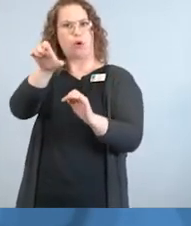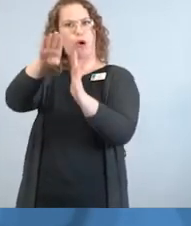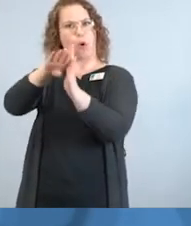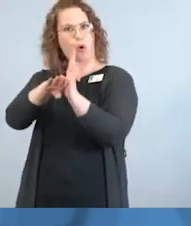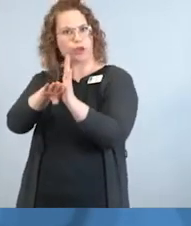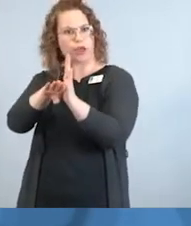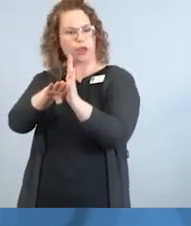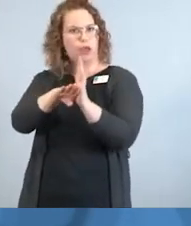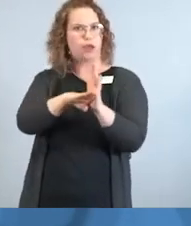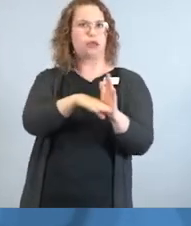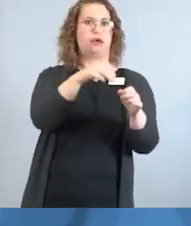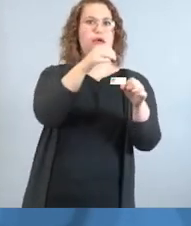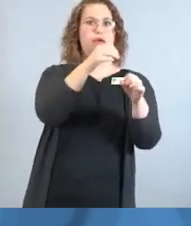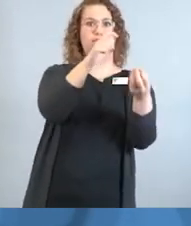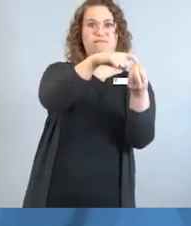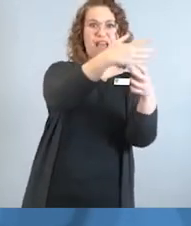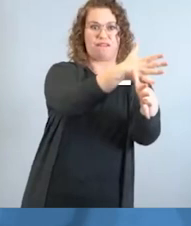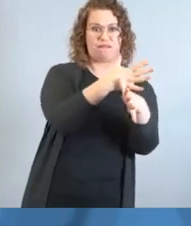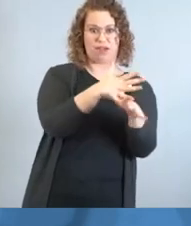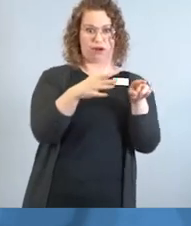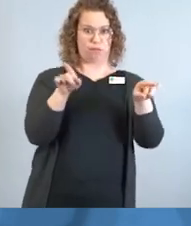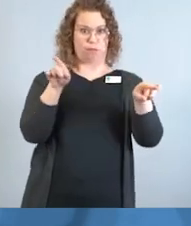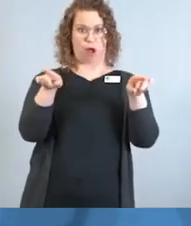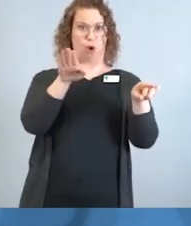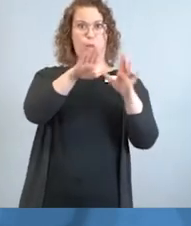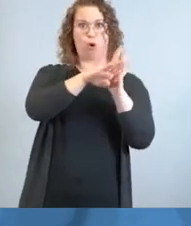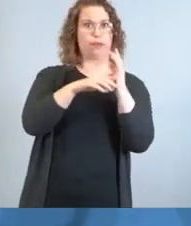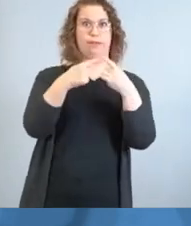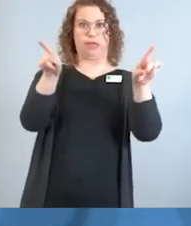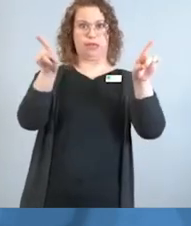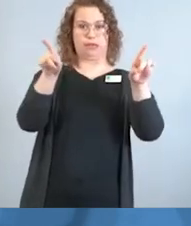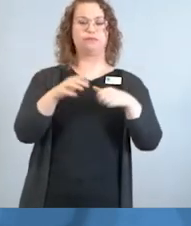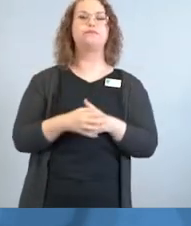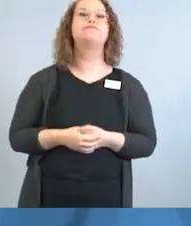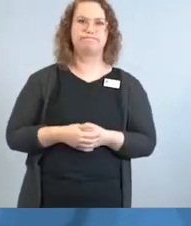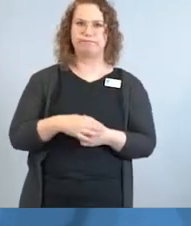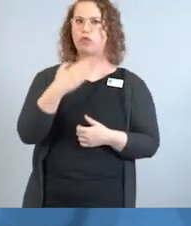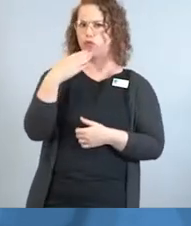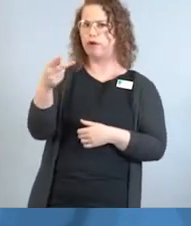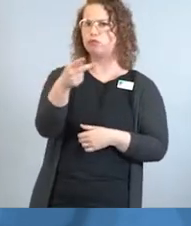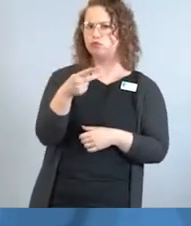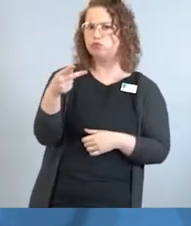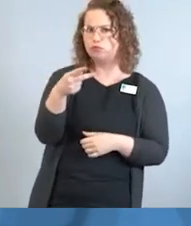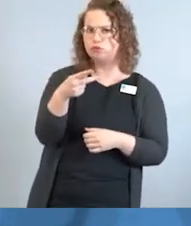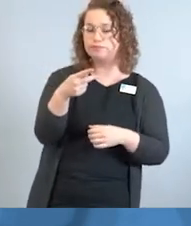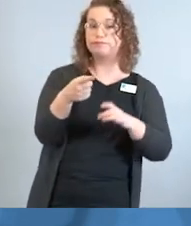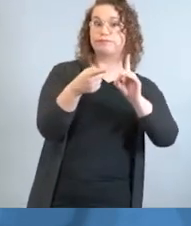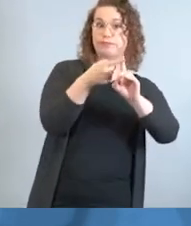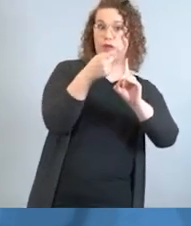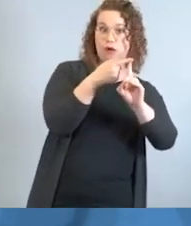Kun rokotevalmistajat lähtivät tekemään tutkimuksia, heilä oli mielessä se, että he eivät vielä tiedä,